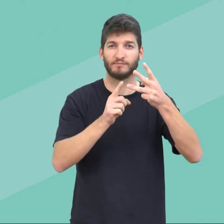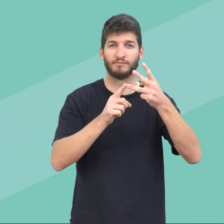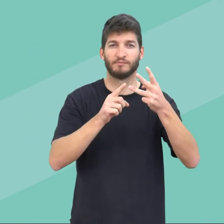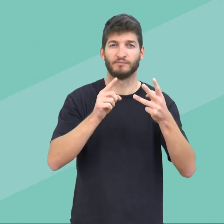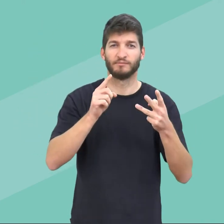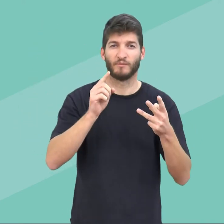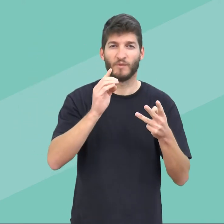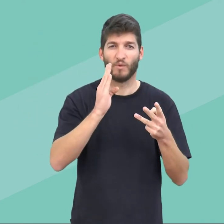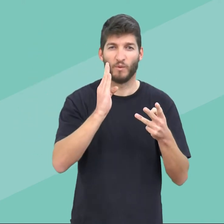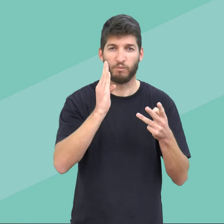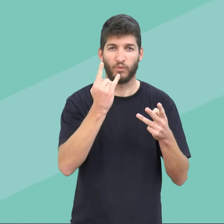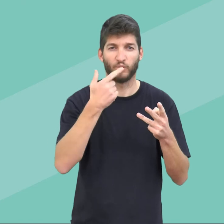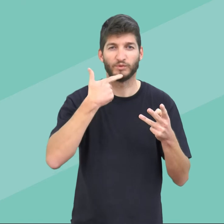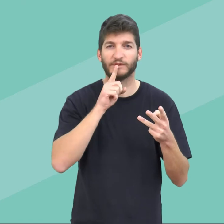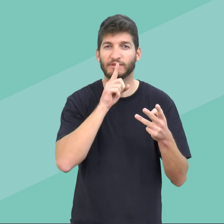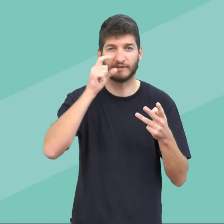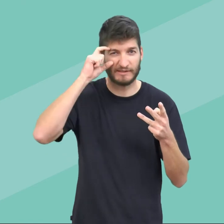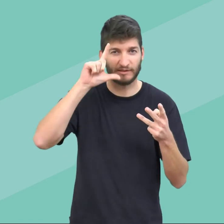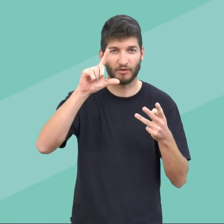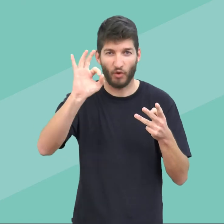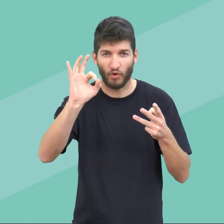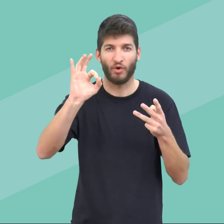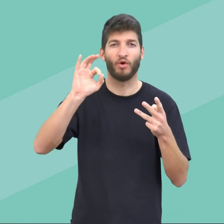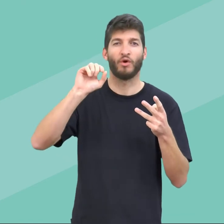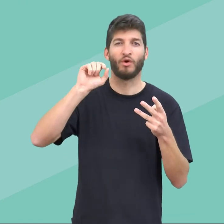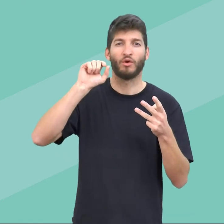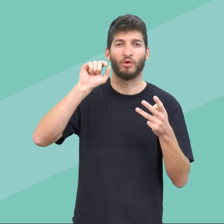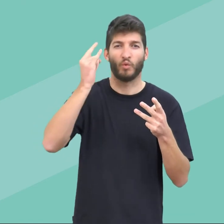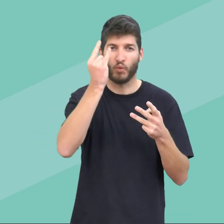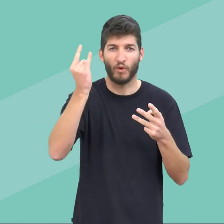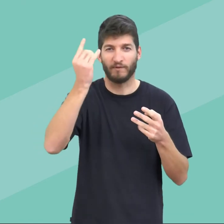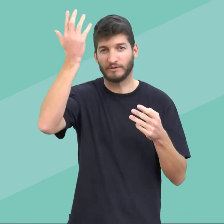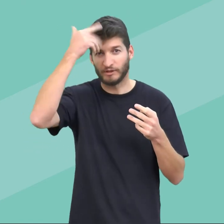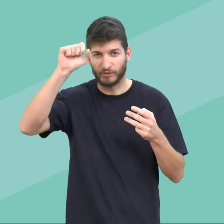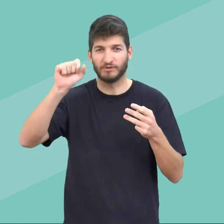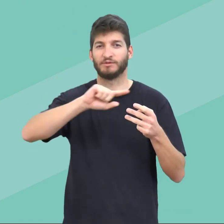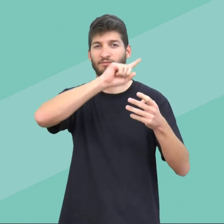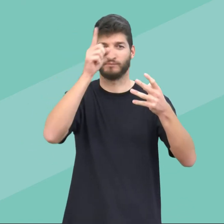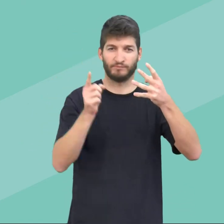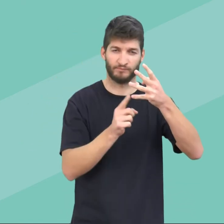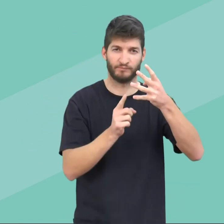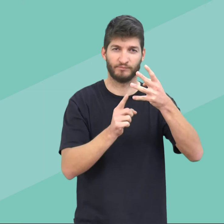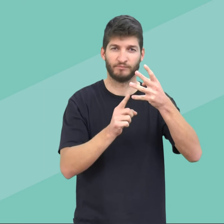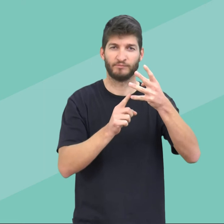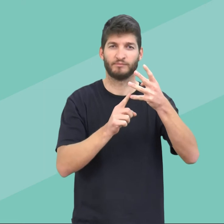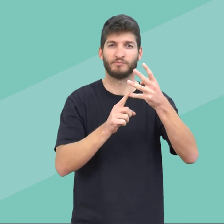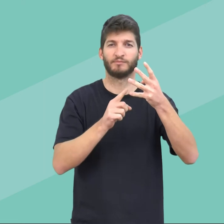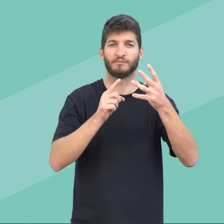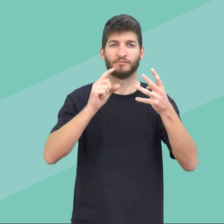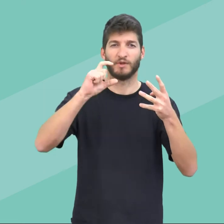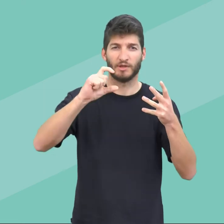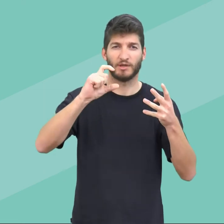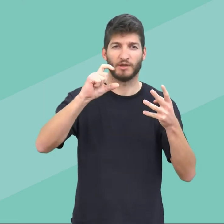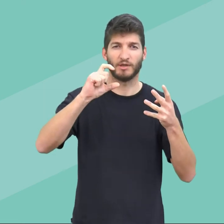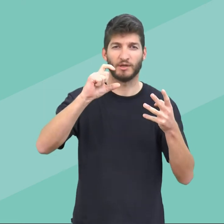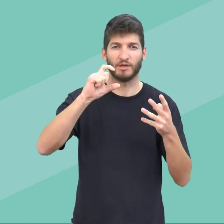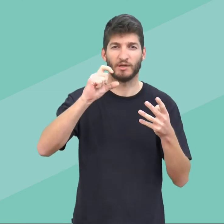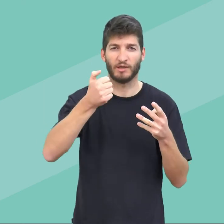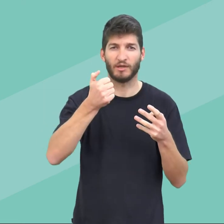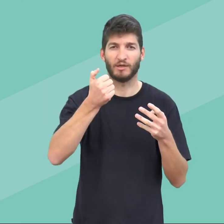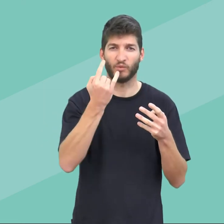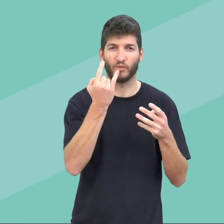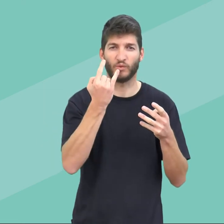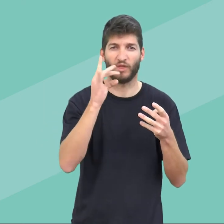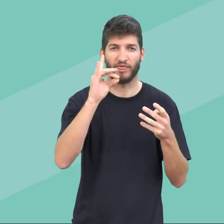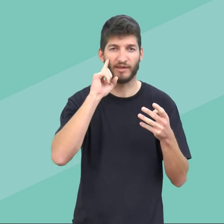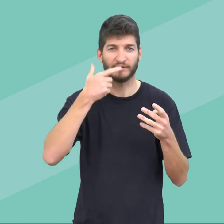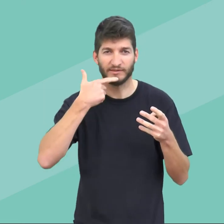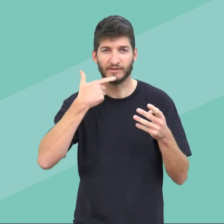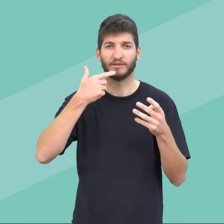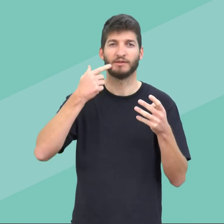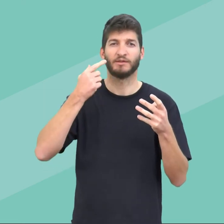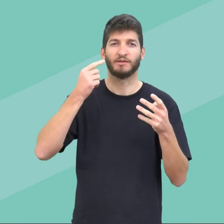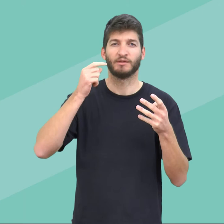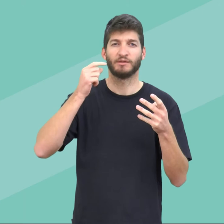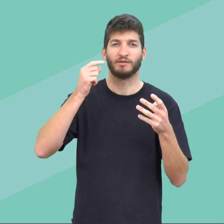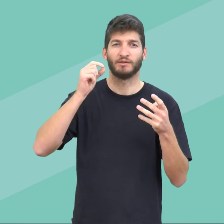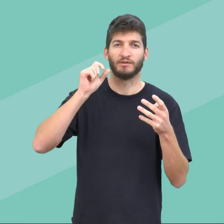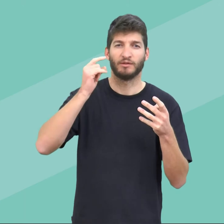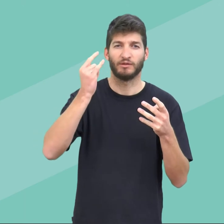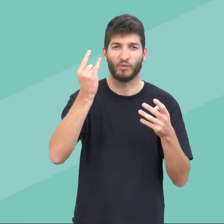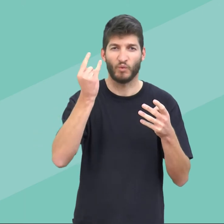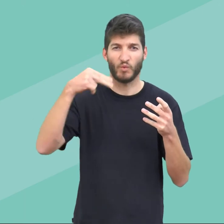Natalia Bustelo UNSAM y Alejandro Caudis UNER.